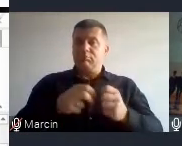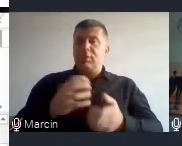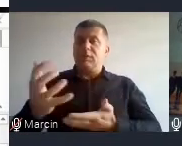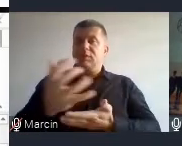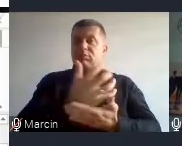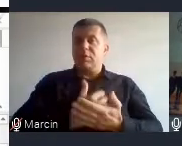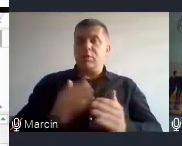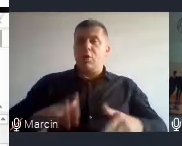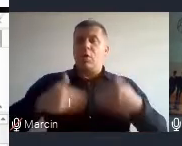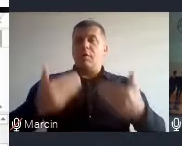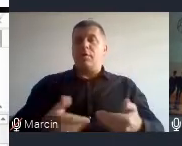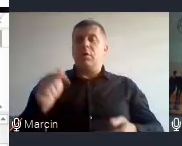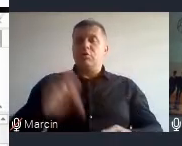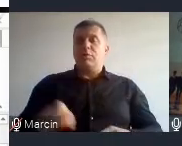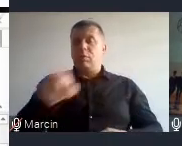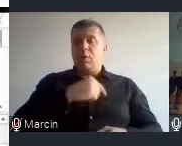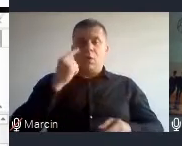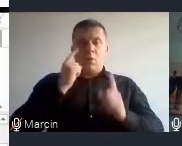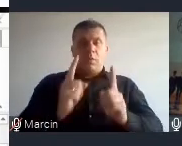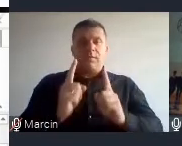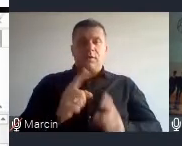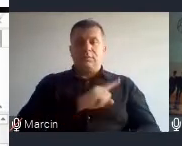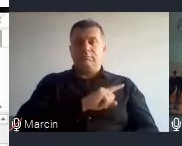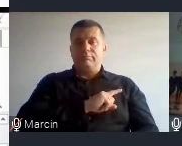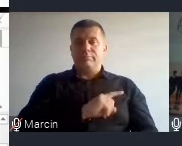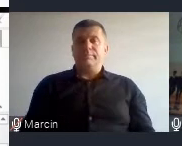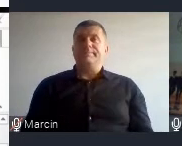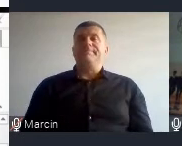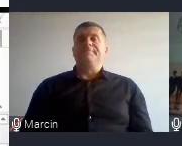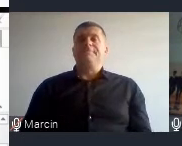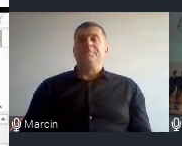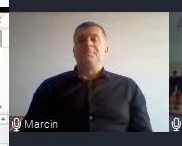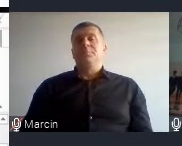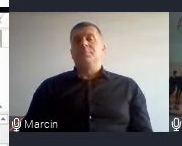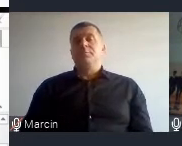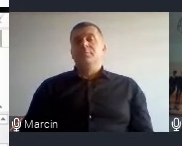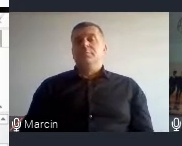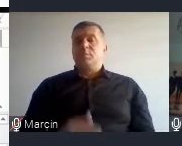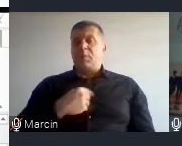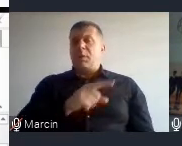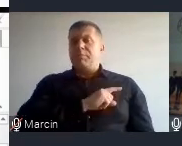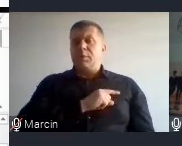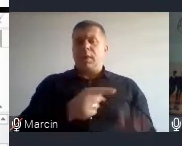I tu trzeba zwrócić szczególna uwagę na to, żeby przypilnować właściwego terminu.